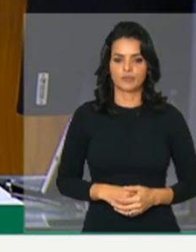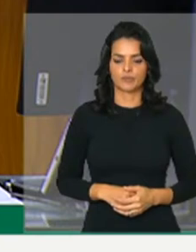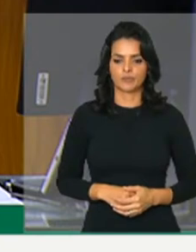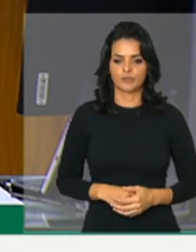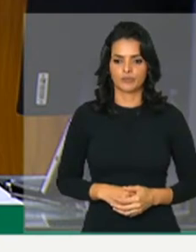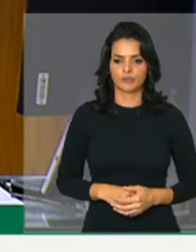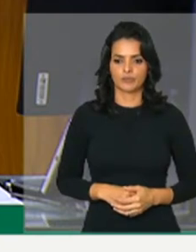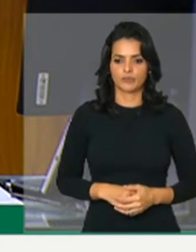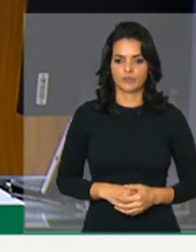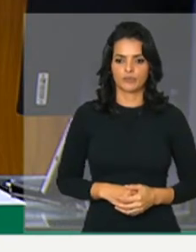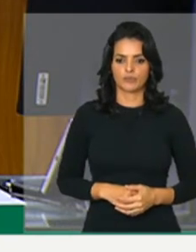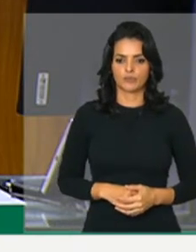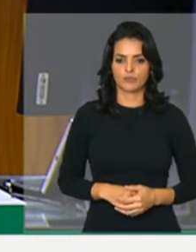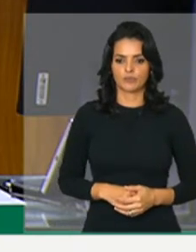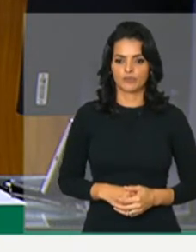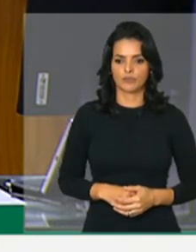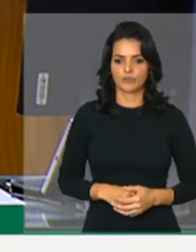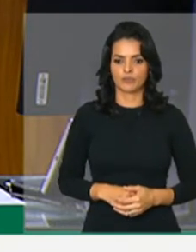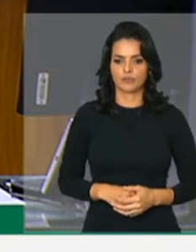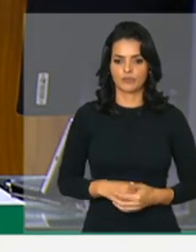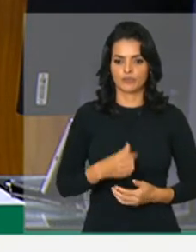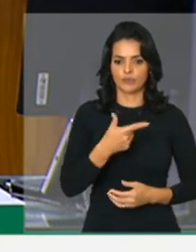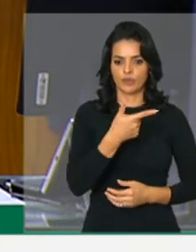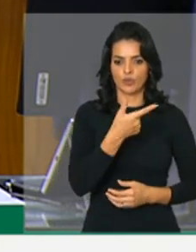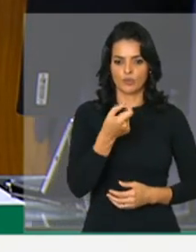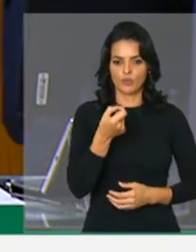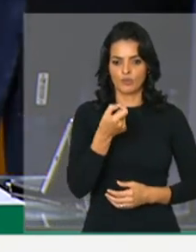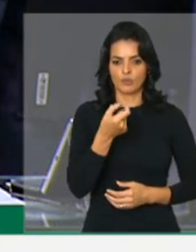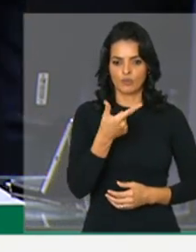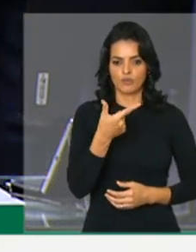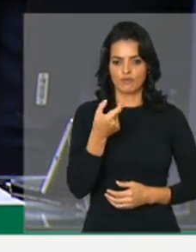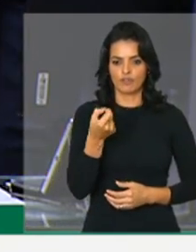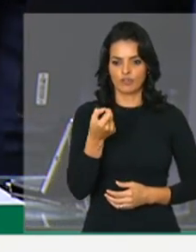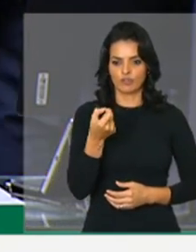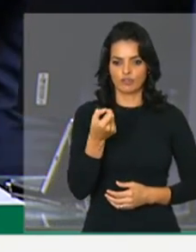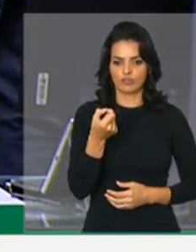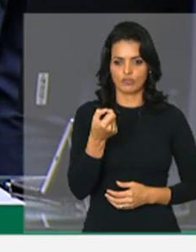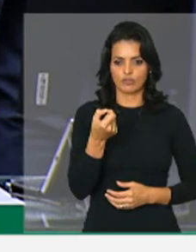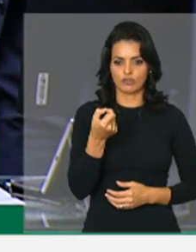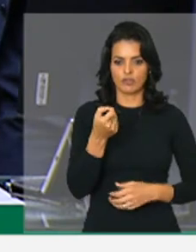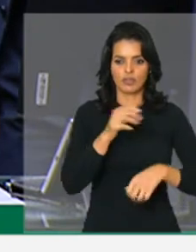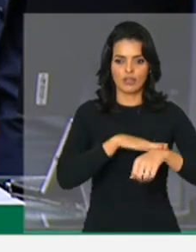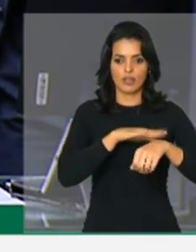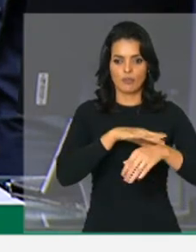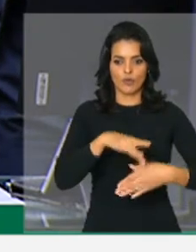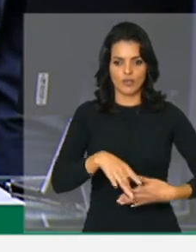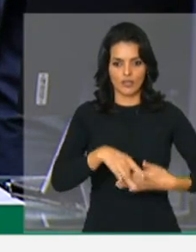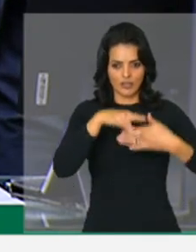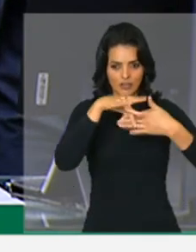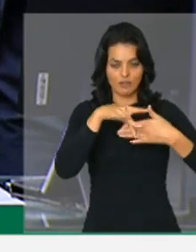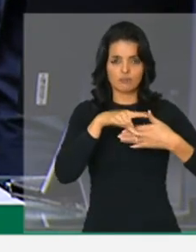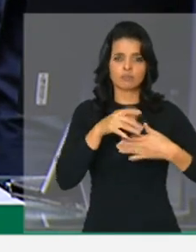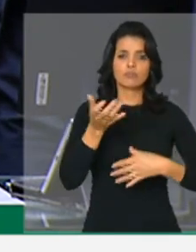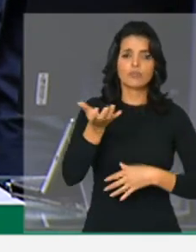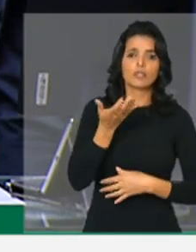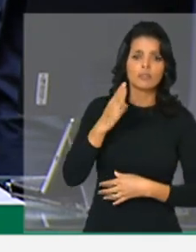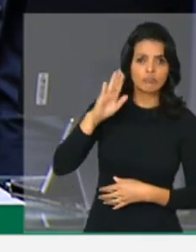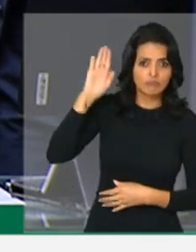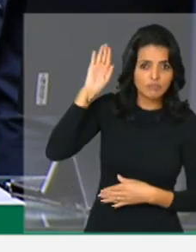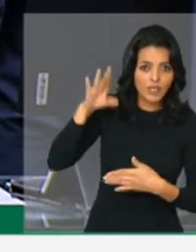TEMPO DE LIDERANÇA PARA O PT. -- [PRESIDENTE]: TEMPO DE LIDERANÇA, DEPUTADA BENEDITA. [DEPUTADA]: GOSTARIA ASSIM QUE POSSÍVEL... [DEPUTADO]: DEPOIS TEMPO DE LIDERANÇA,